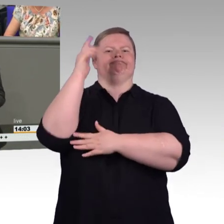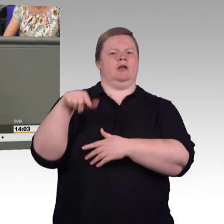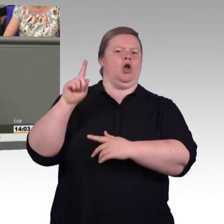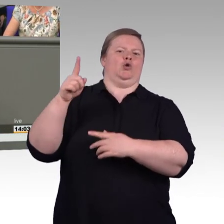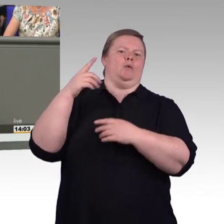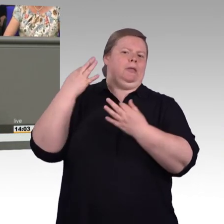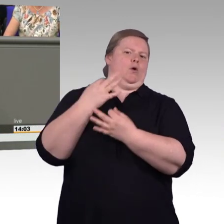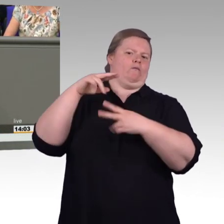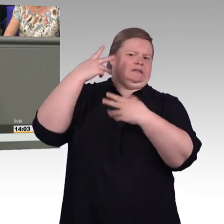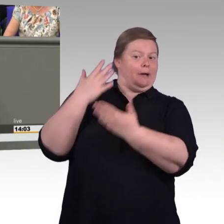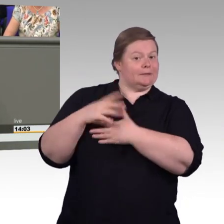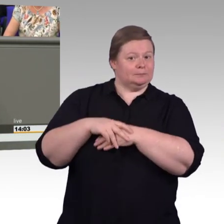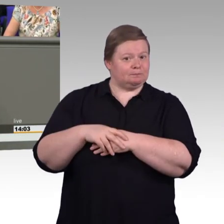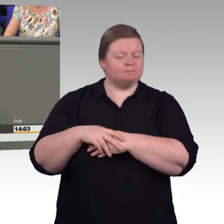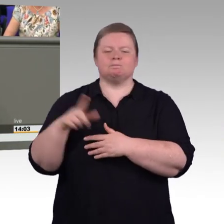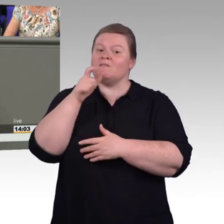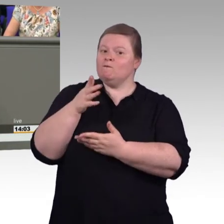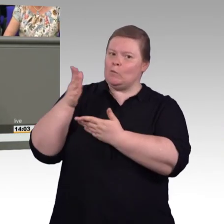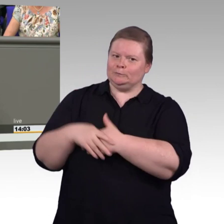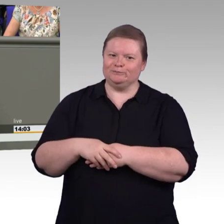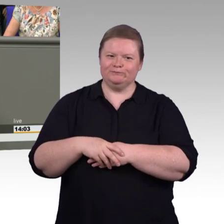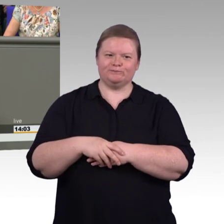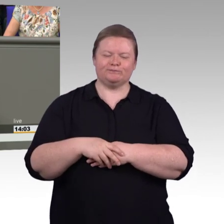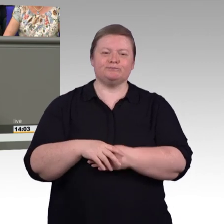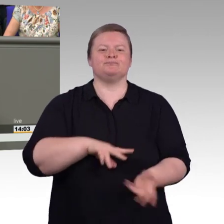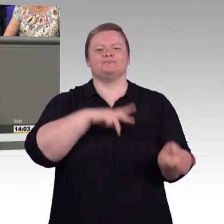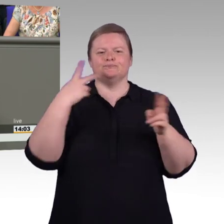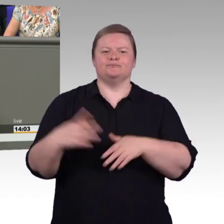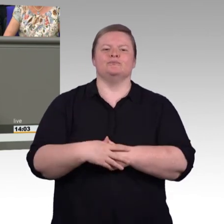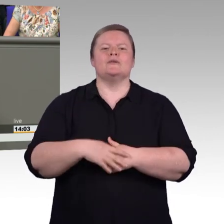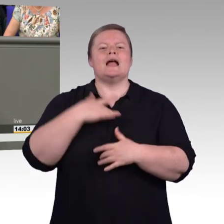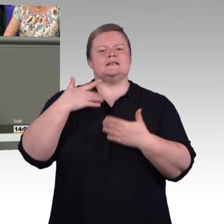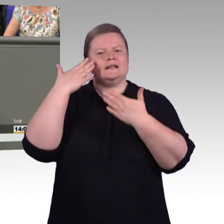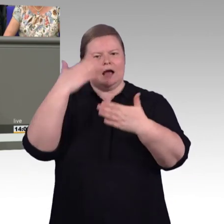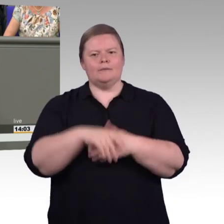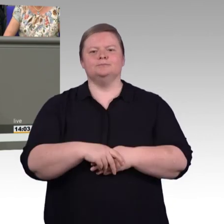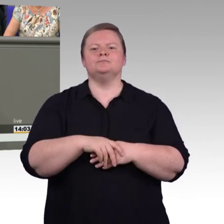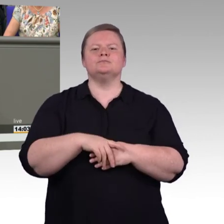ist es jetzt etwas schwierig hier wirklich noch etwas Neues beizutragen. Ich will es gleichwohl etwas versuchen,